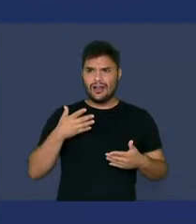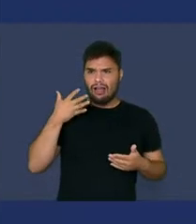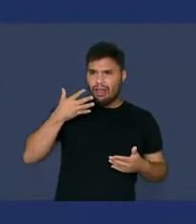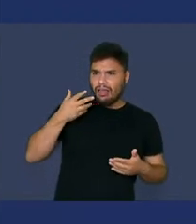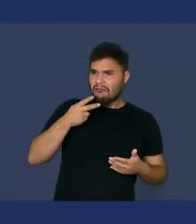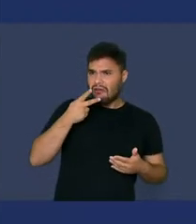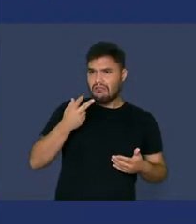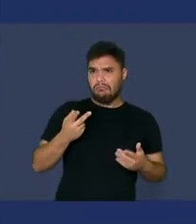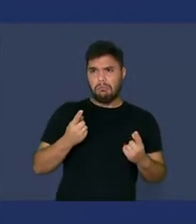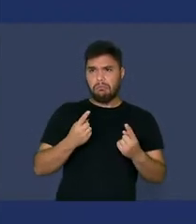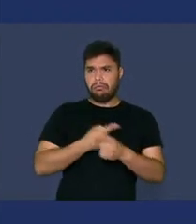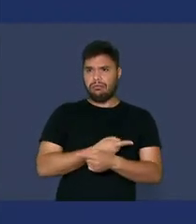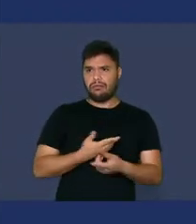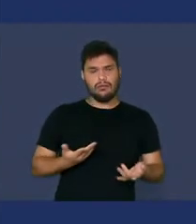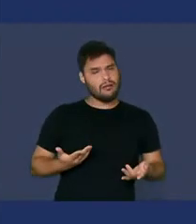EXCEPCIONALIDADE. POR CONTA DA PANDEMIA. É UM DISCURSO